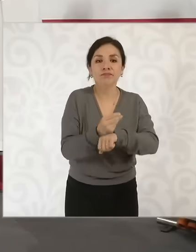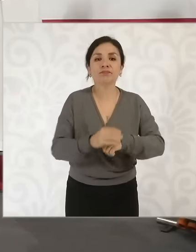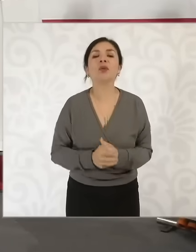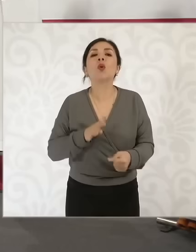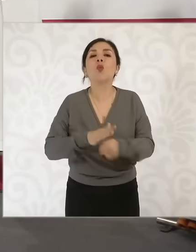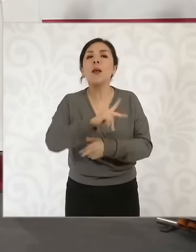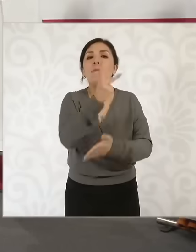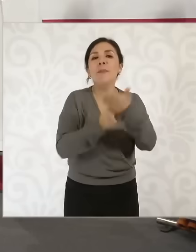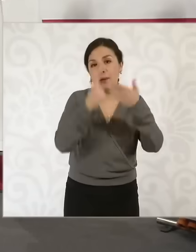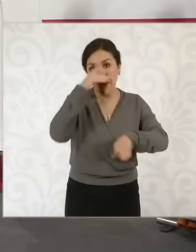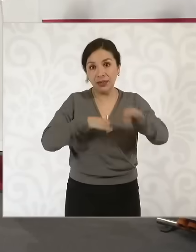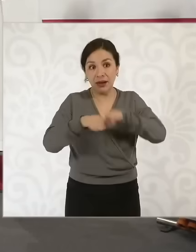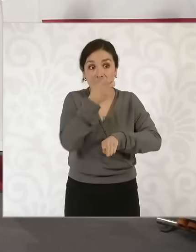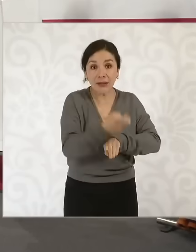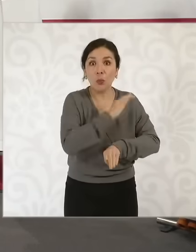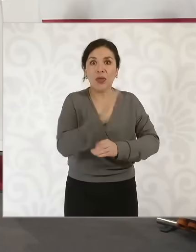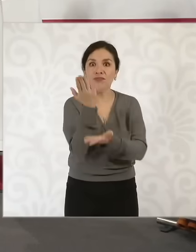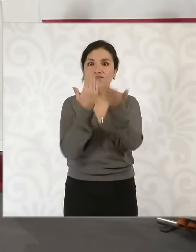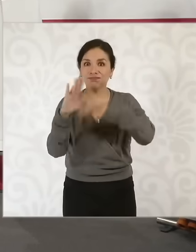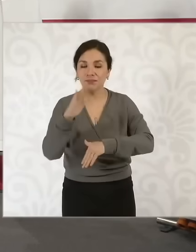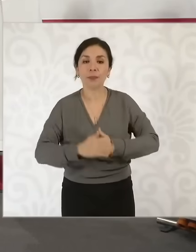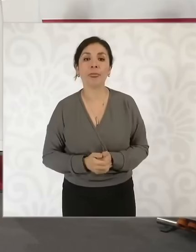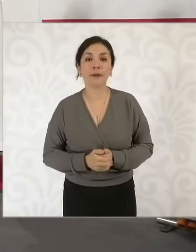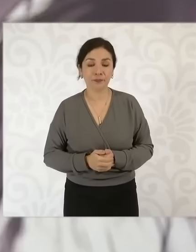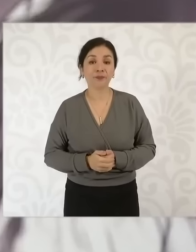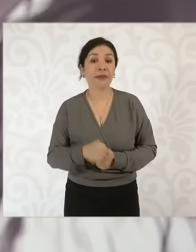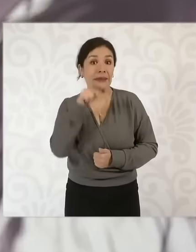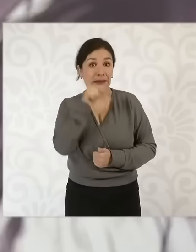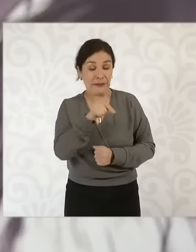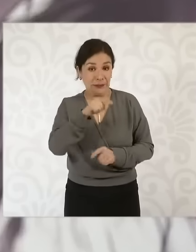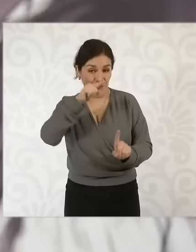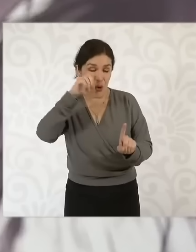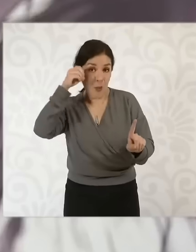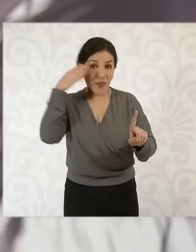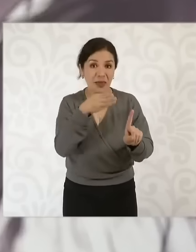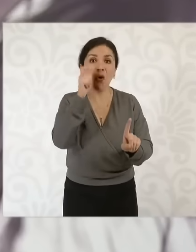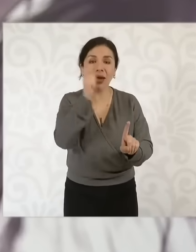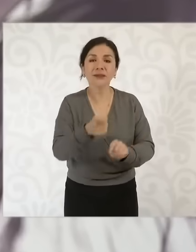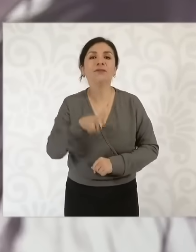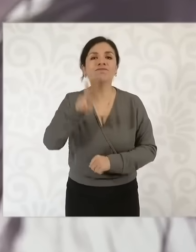tenemos para conseguirlo. El objetivo de este plan estratégico es garantizar la viabilidad